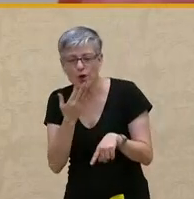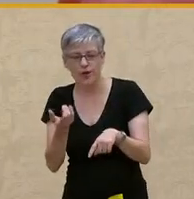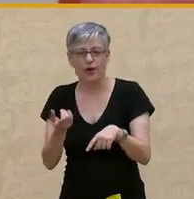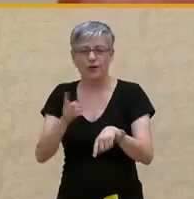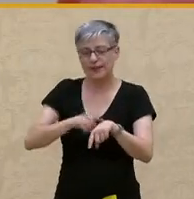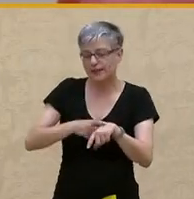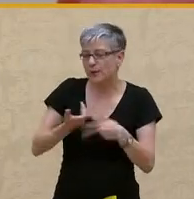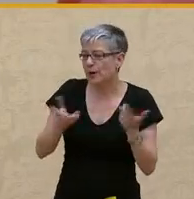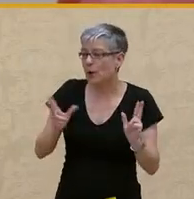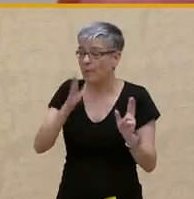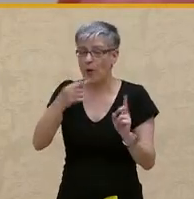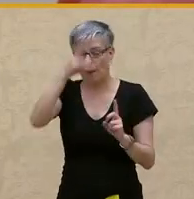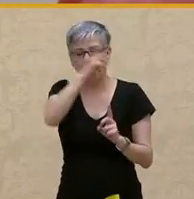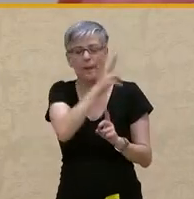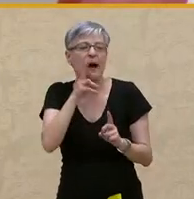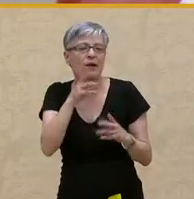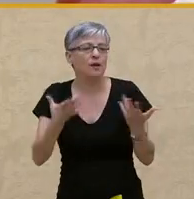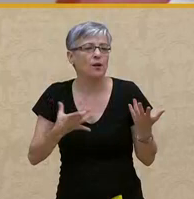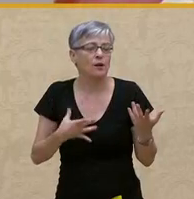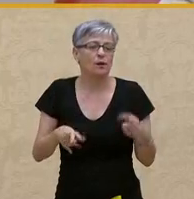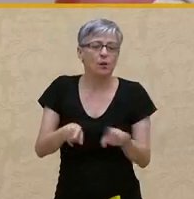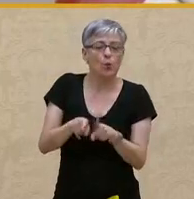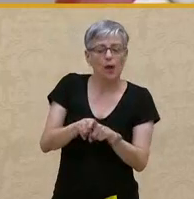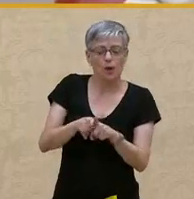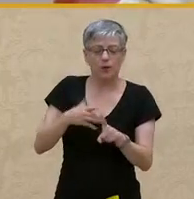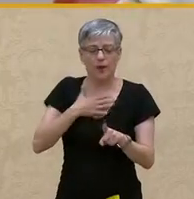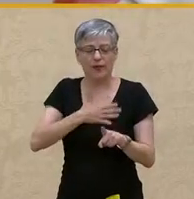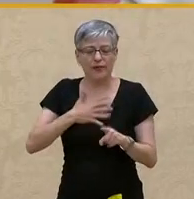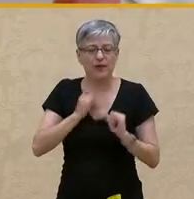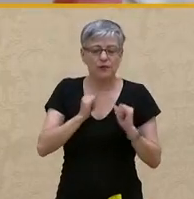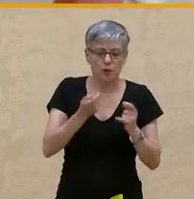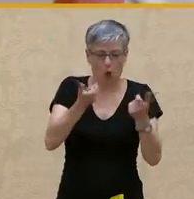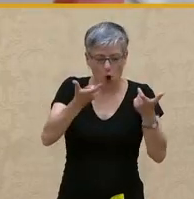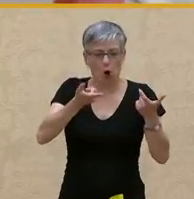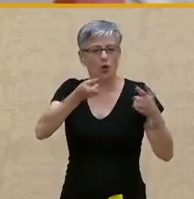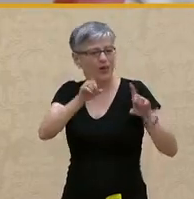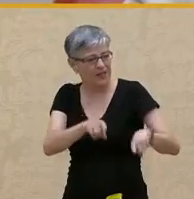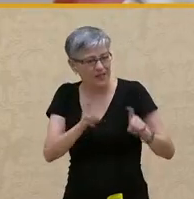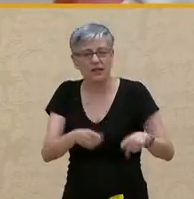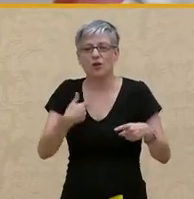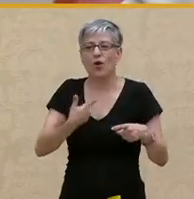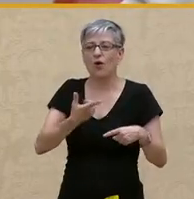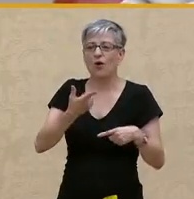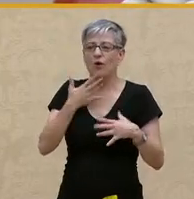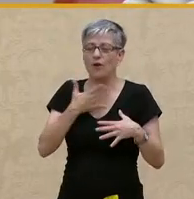para que los padres puedan disfrutar también de su tiempo libre. Porque es una absorción total de